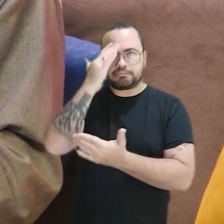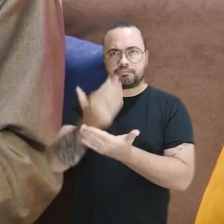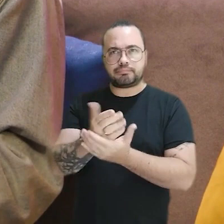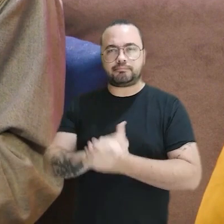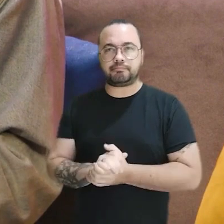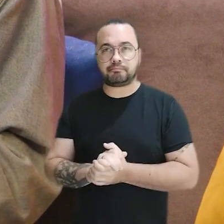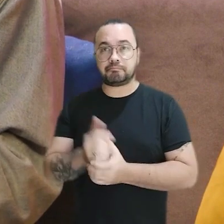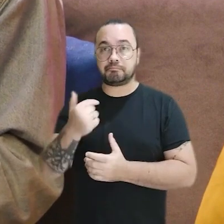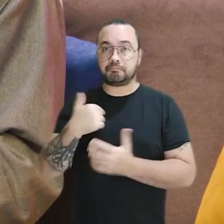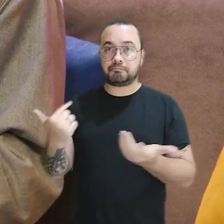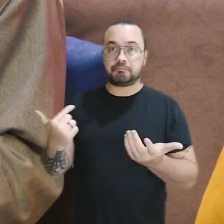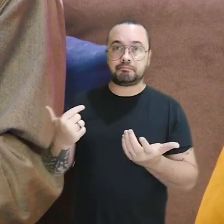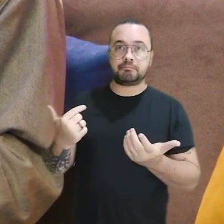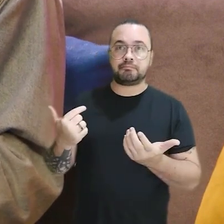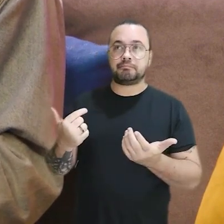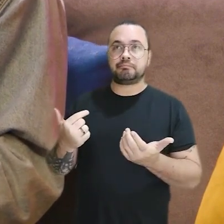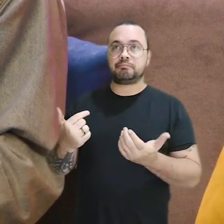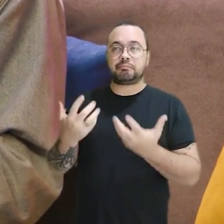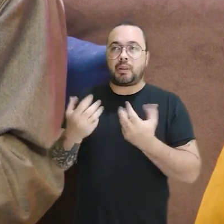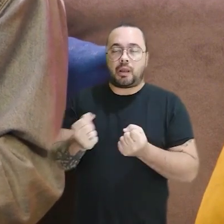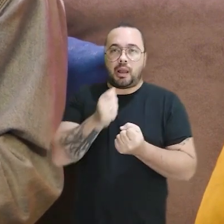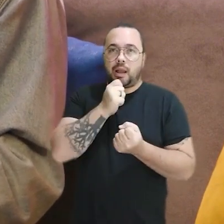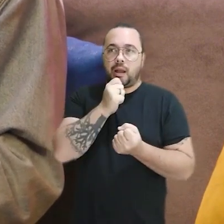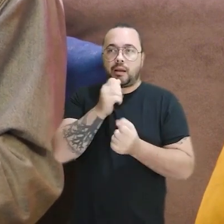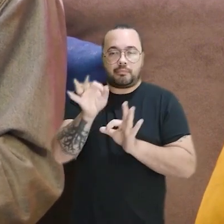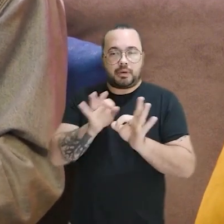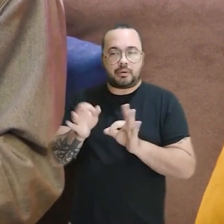Não me considero apto a fazer um filme hoje,